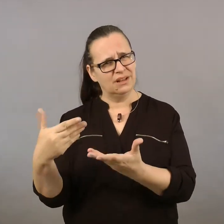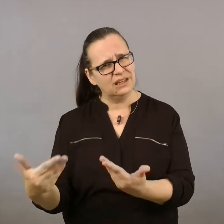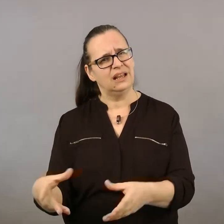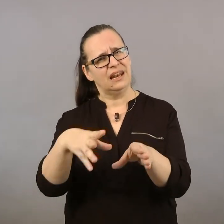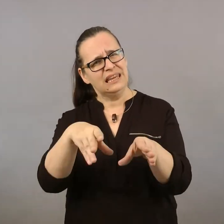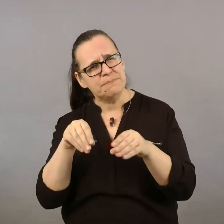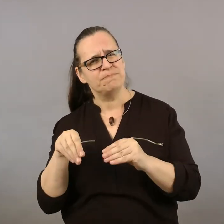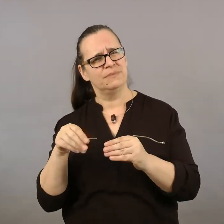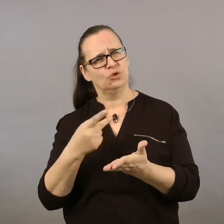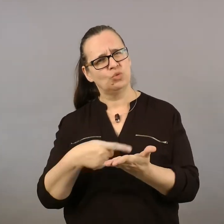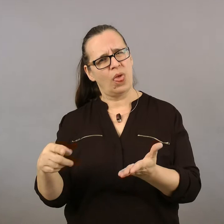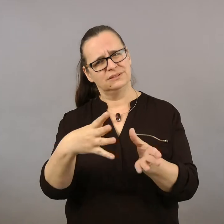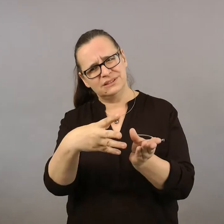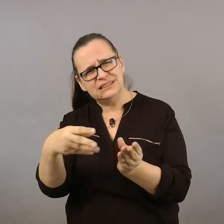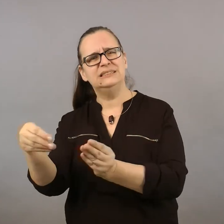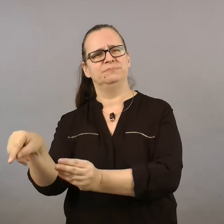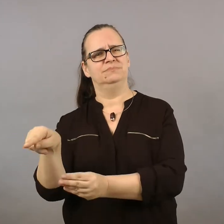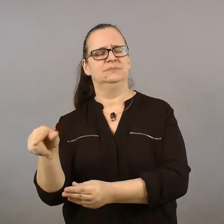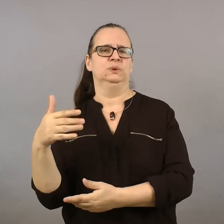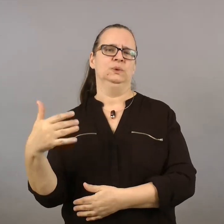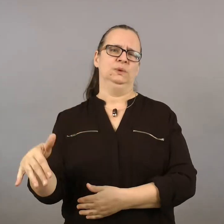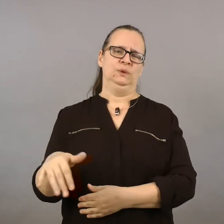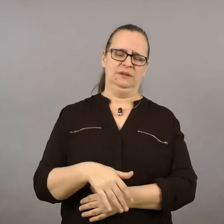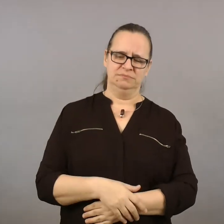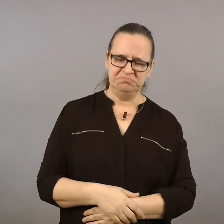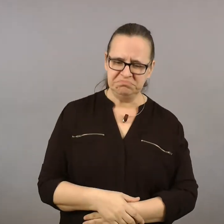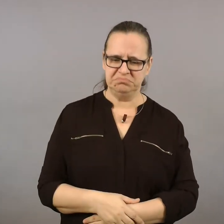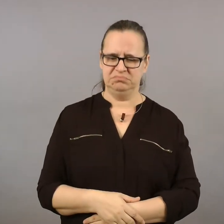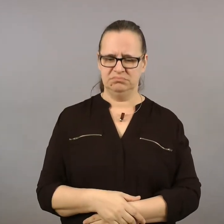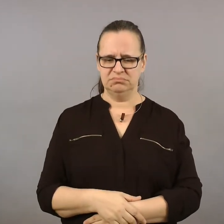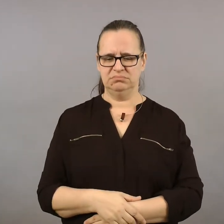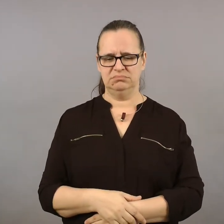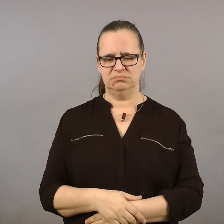Er hat uns die Schuld genommen Jesus selbst hat die Schuld übernommen